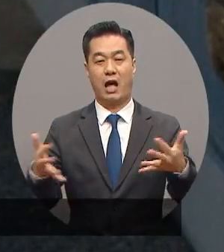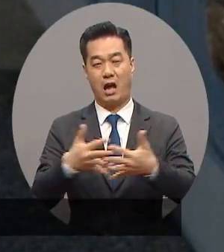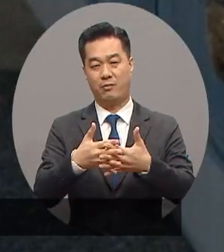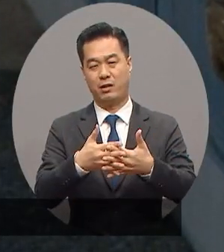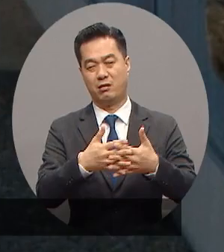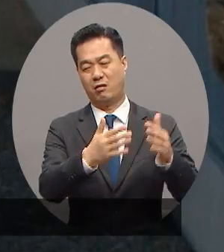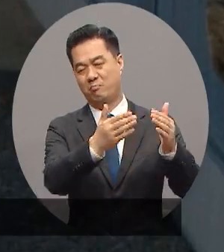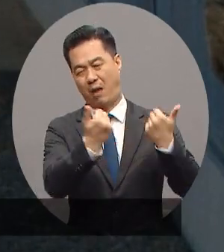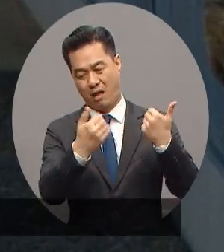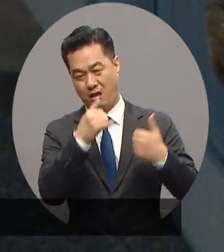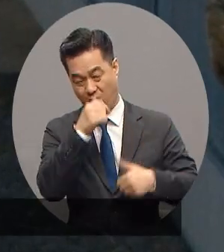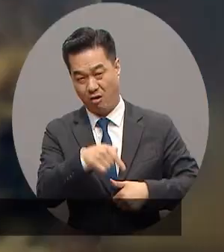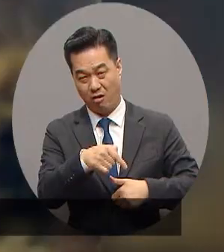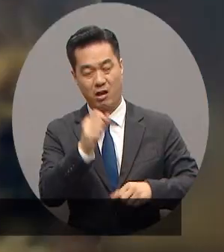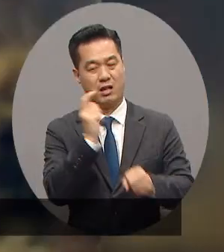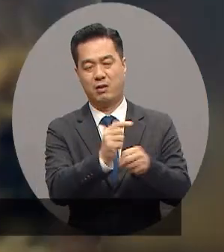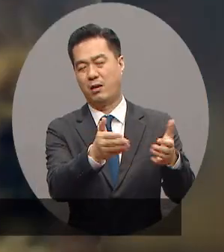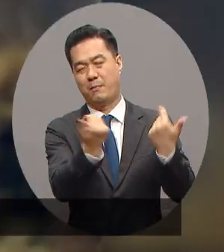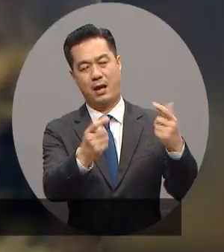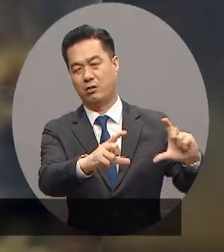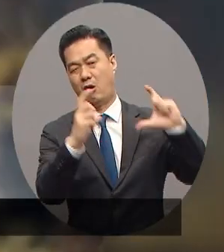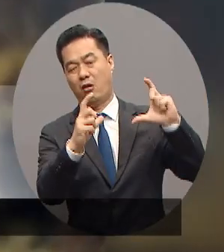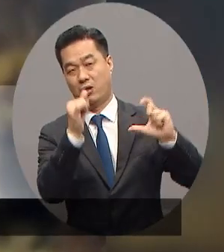구역의 비무장화를 규정한 군사 합의 9.192조 2항을 어긴 겁니다.